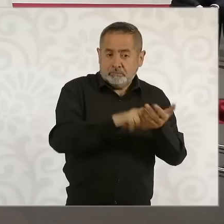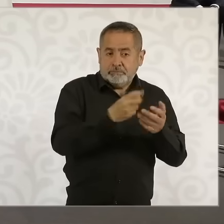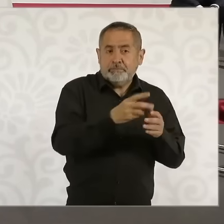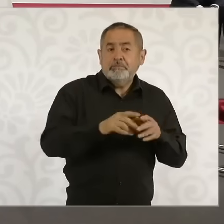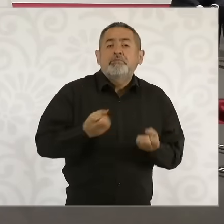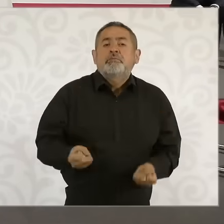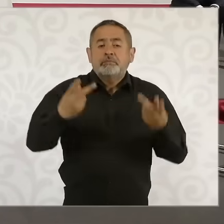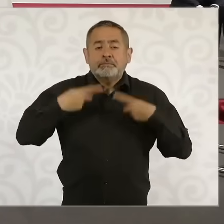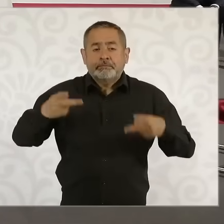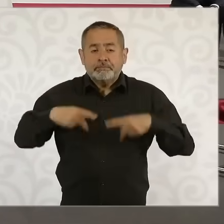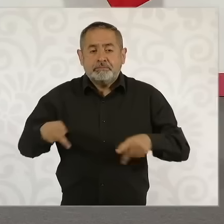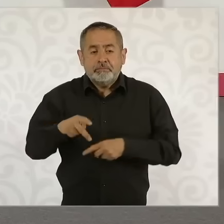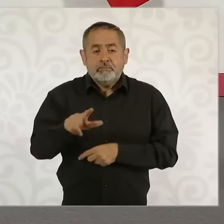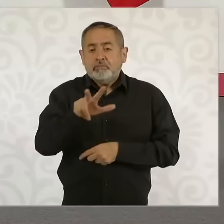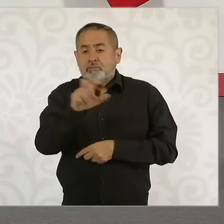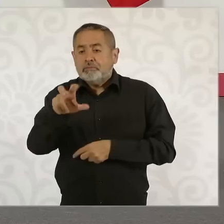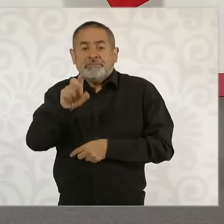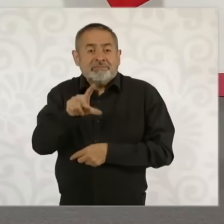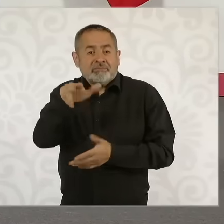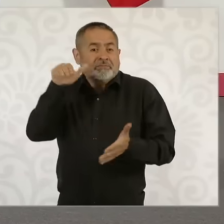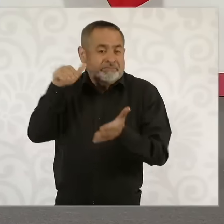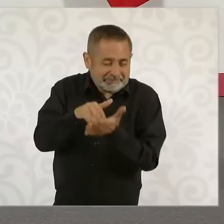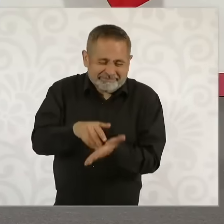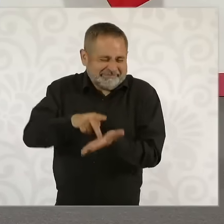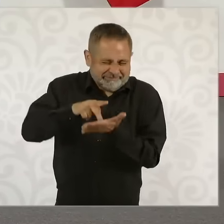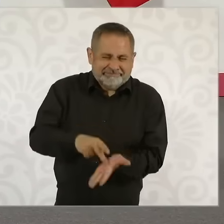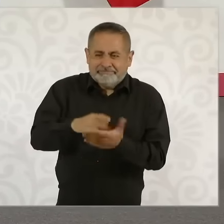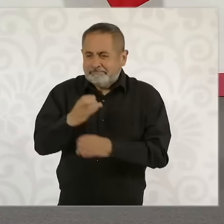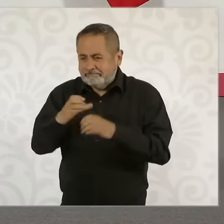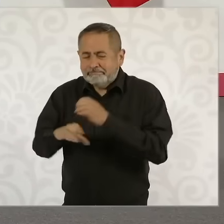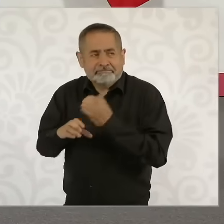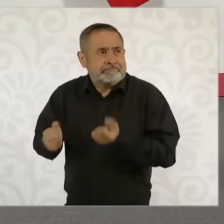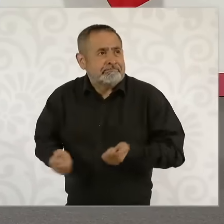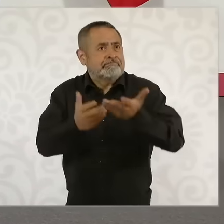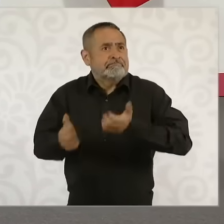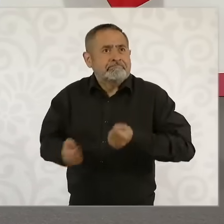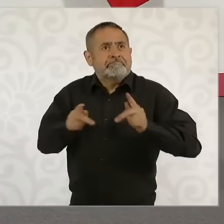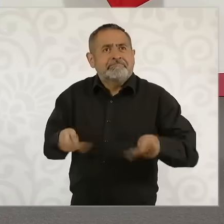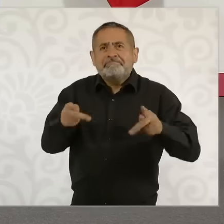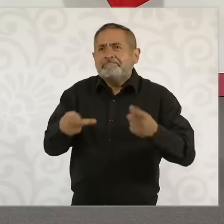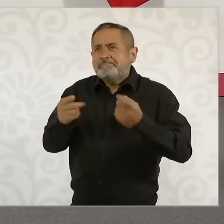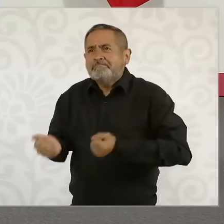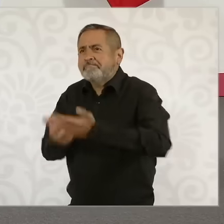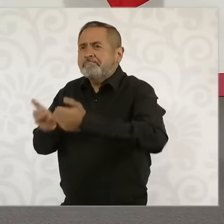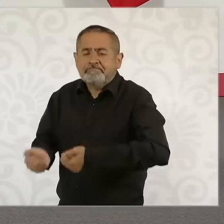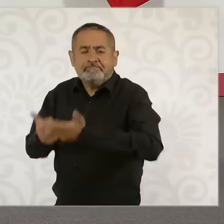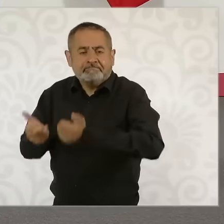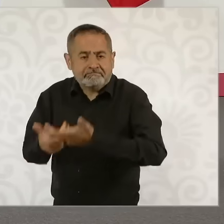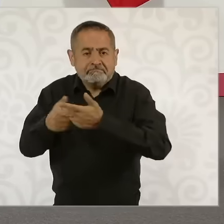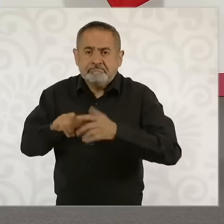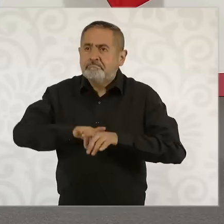de 838,000 toneladas de mercancías en operaciones de comercio exterior. La que sigue, por favor.